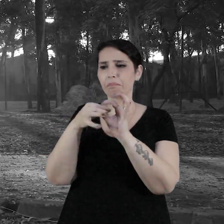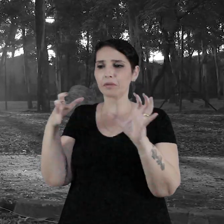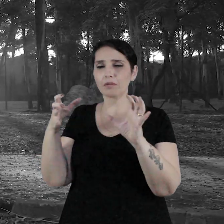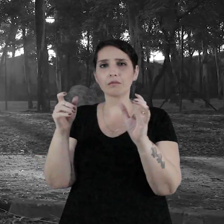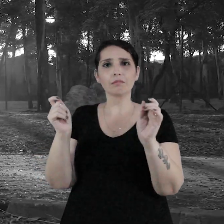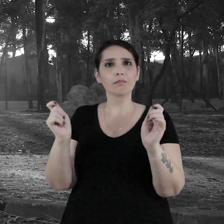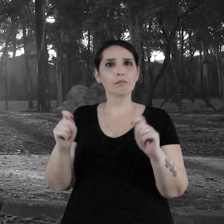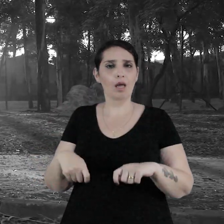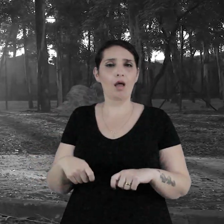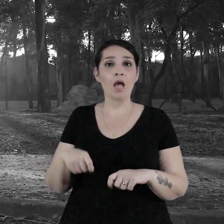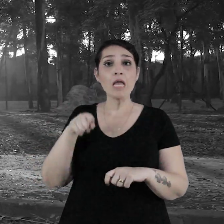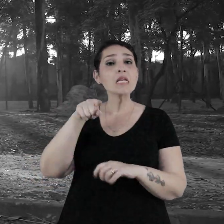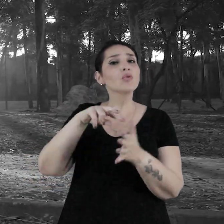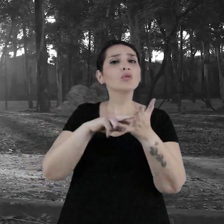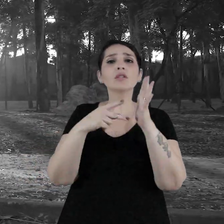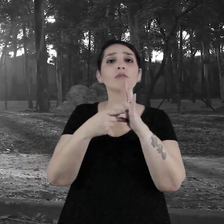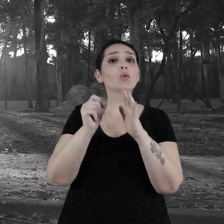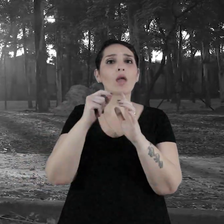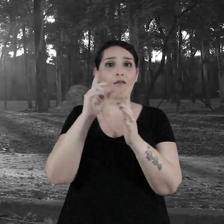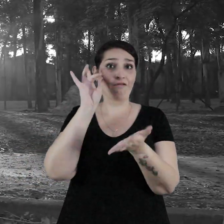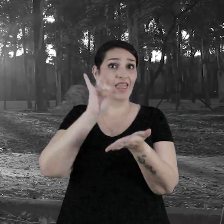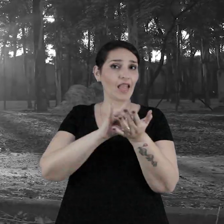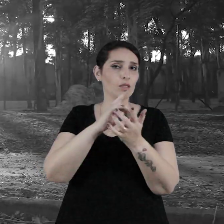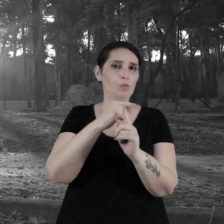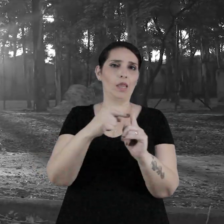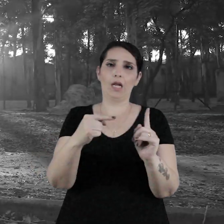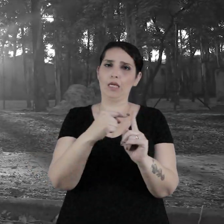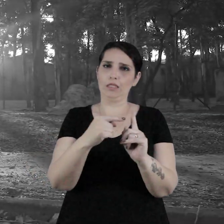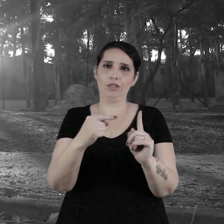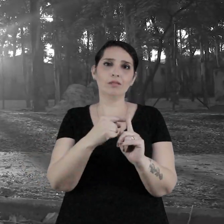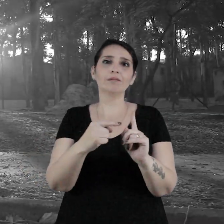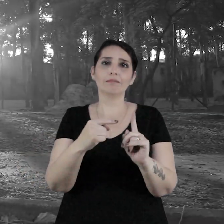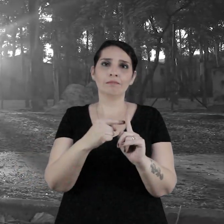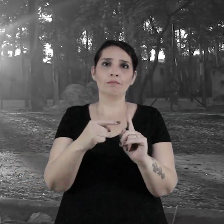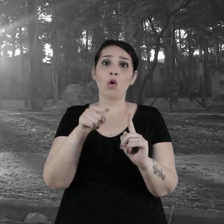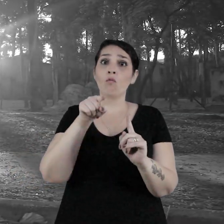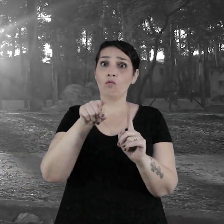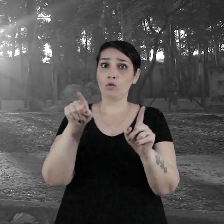Isso é apenas meia verdade. Você também é tão forte